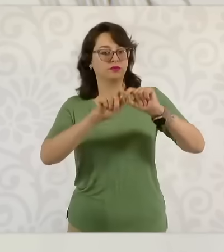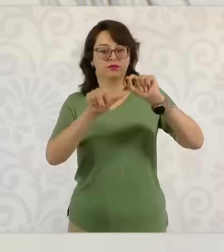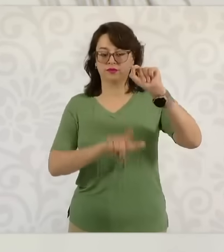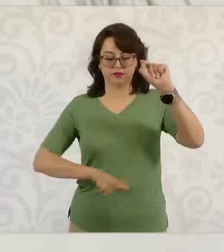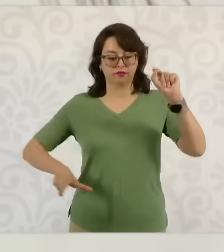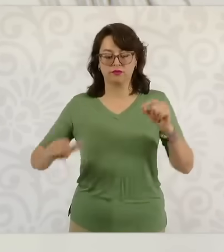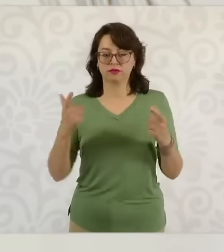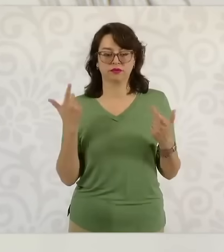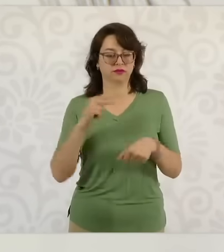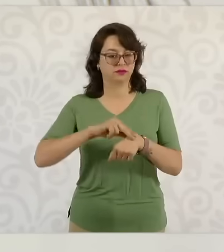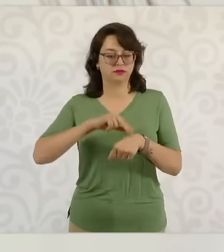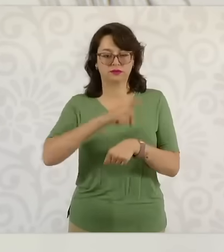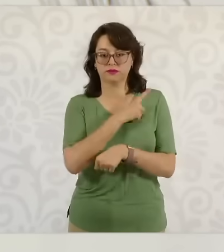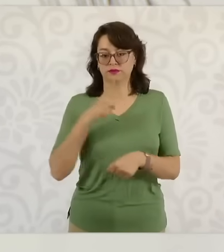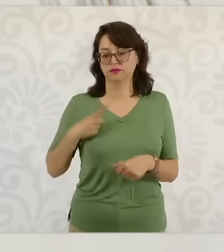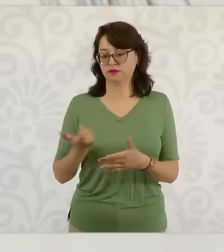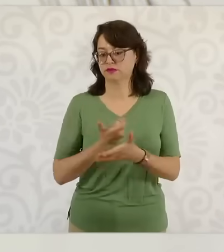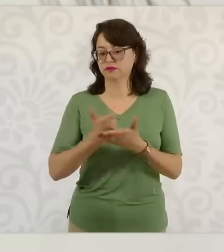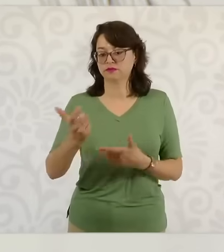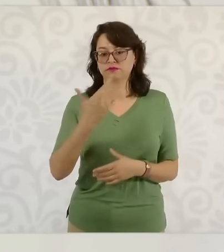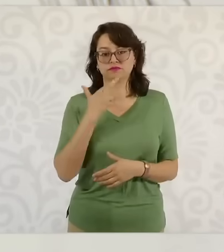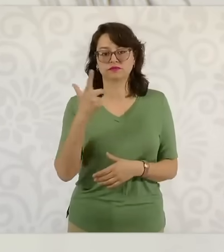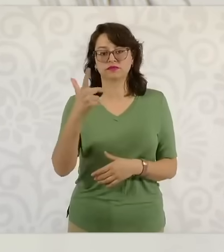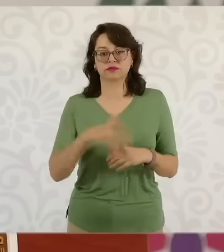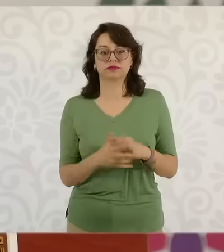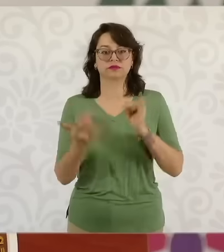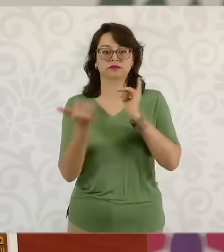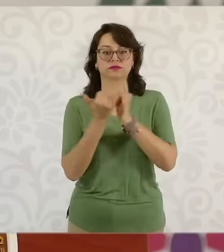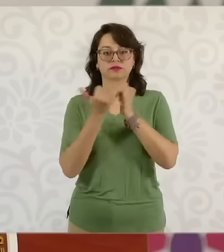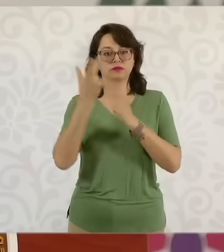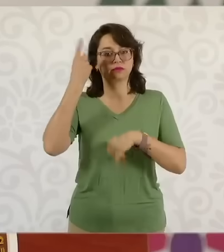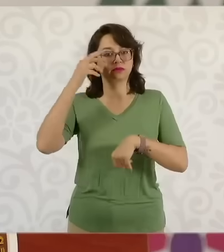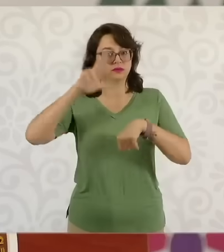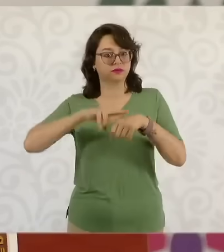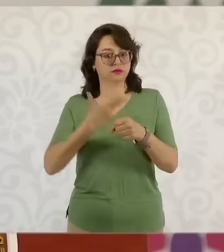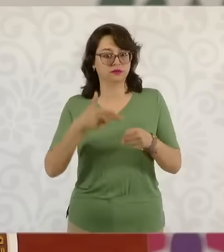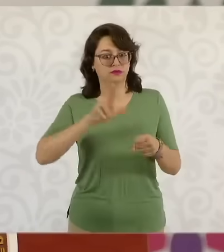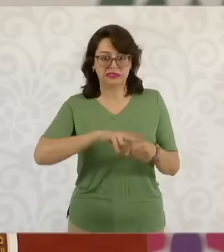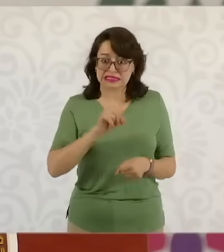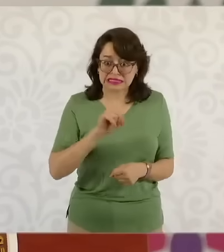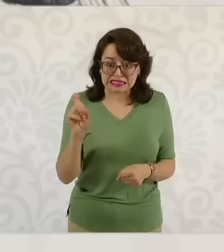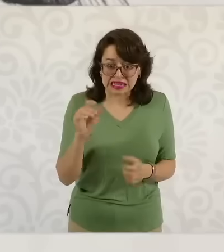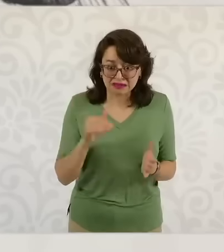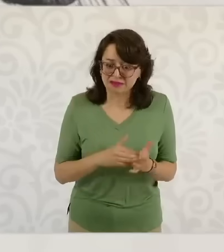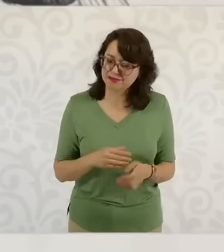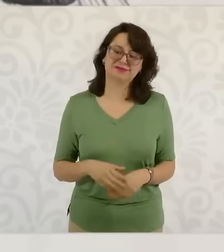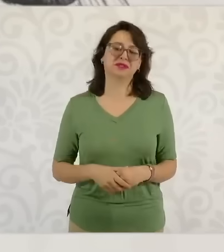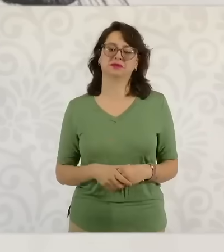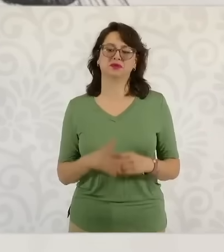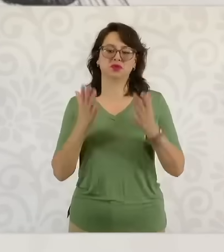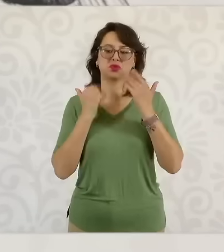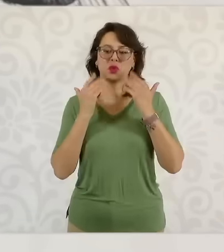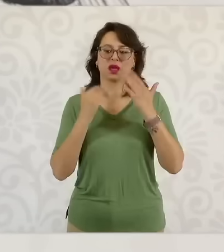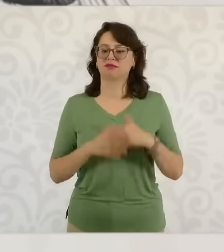salarios y los que son directores de hospitales no tienen estos la burocracia del sector salud no